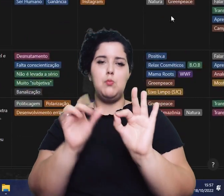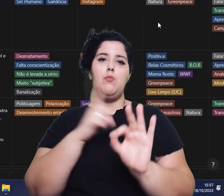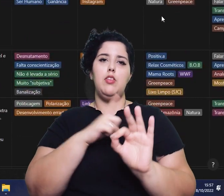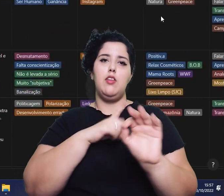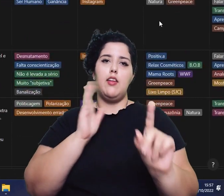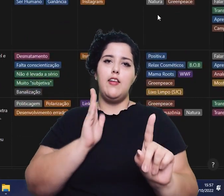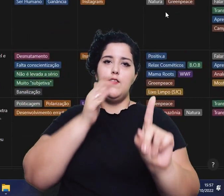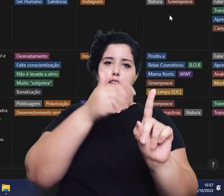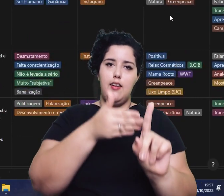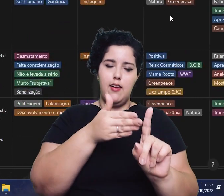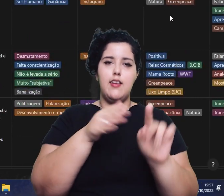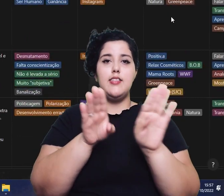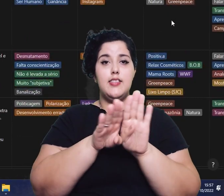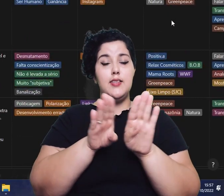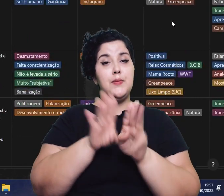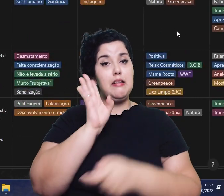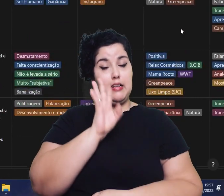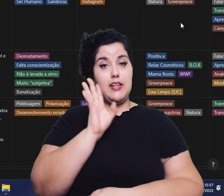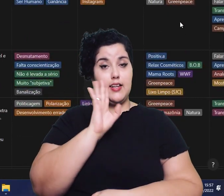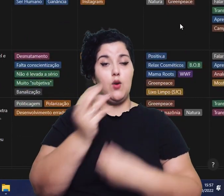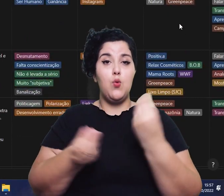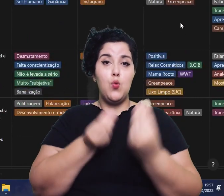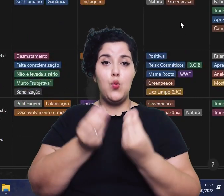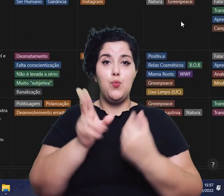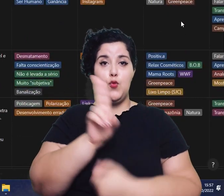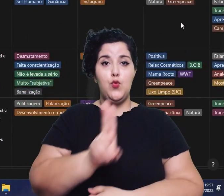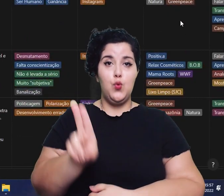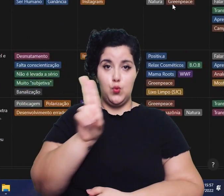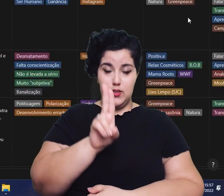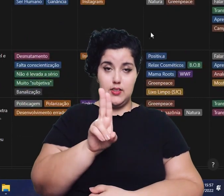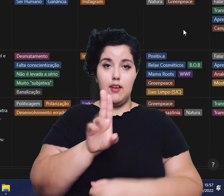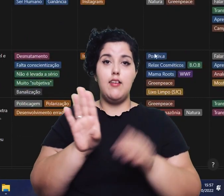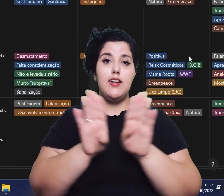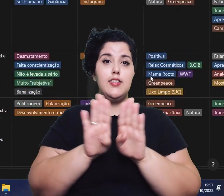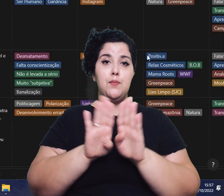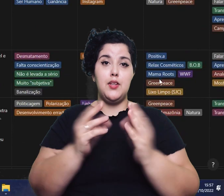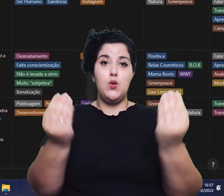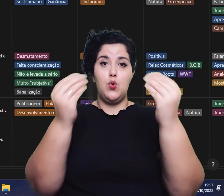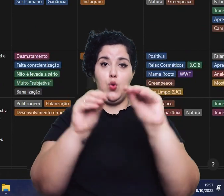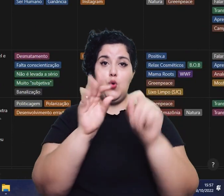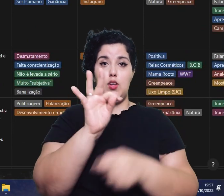referências, o que as pessoas citaram e isso é legal, porque eu vou utilizar depois, coloquei também, tudo como tag,